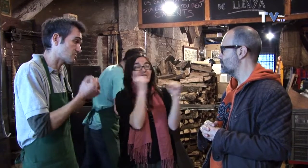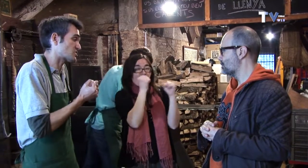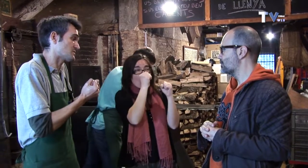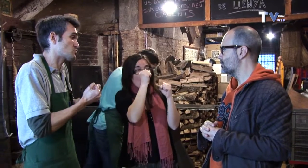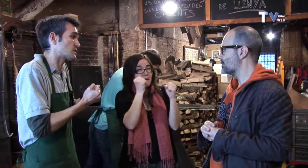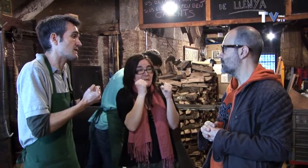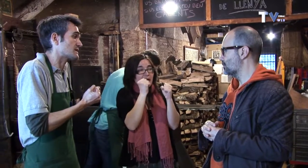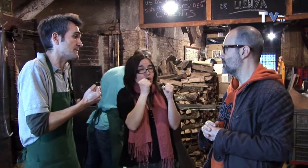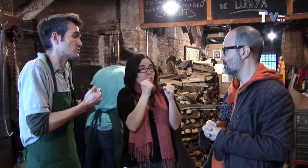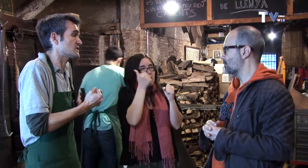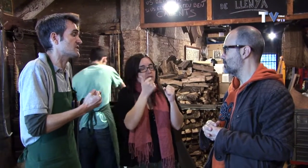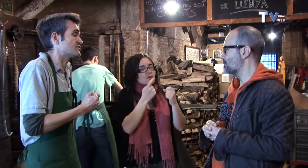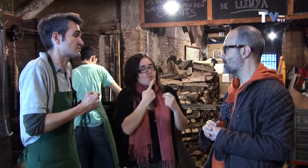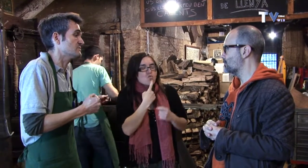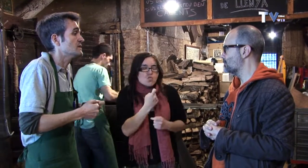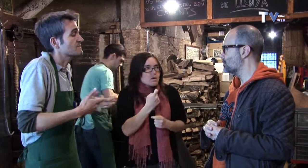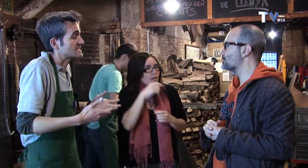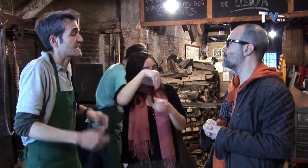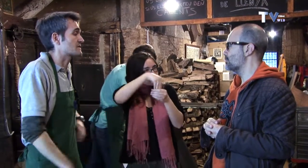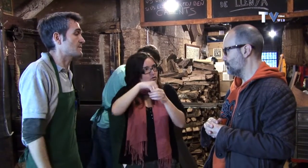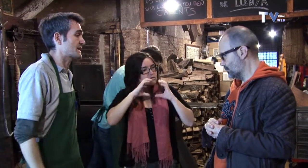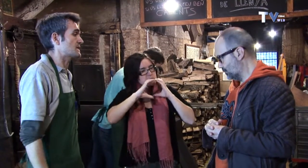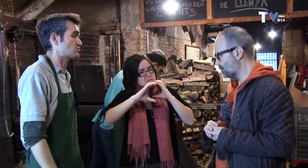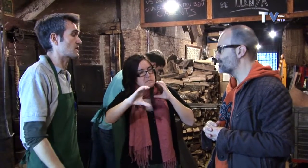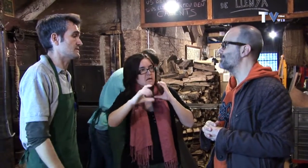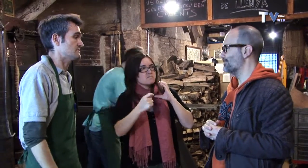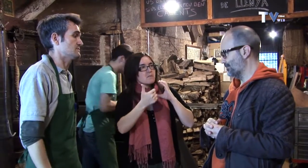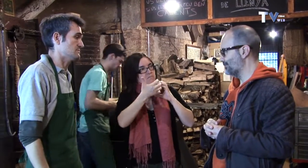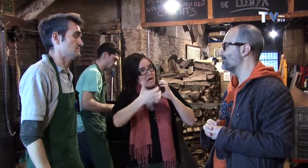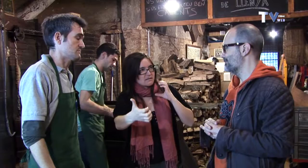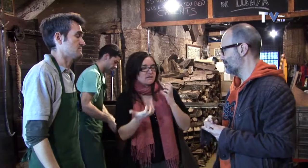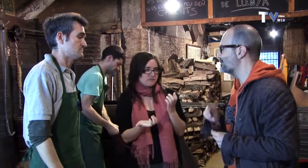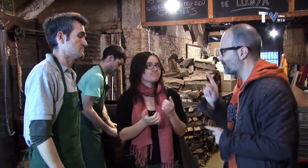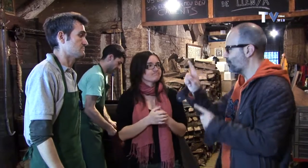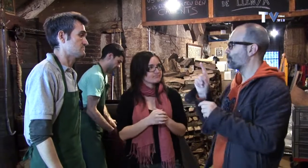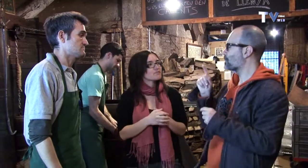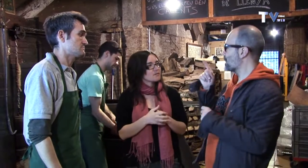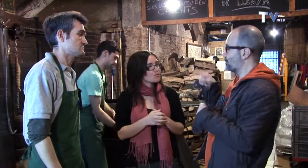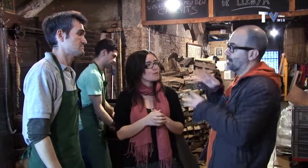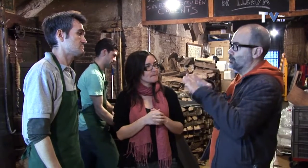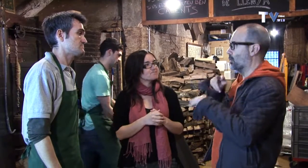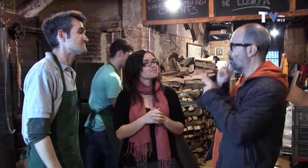También depende del clima, si hace frío cuesta más, estarán más tiempo dentro del horno.